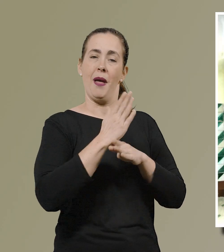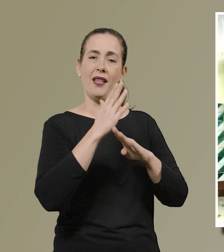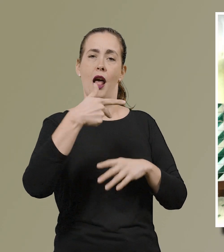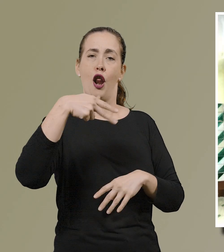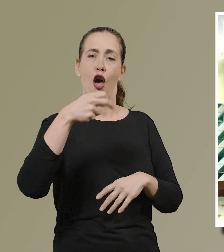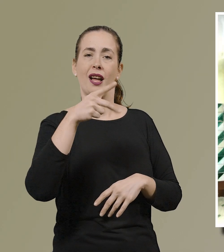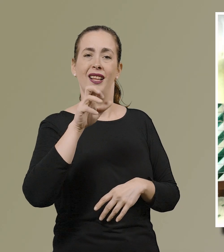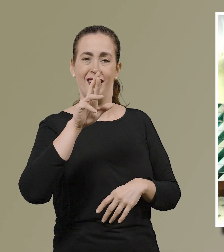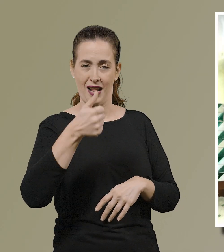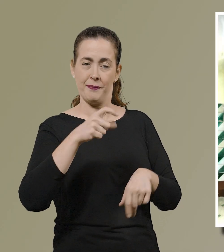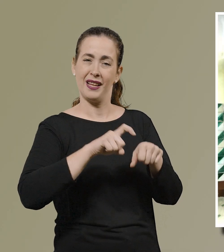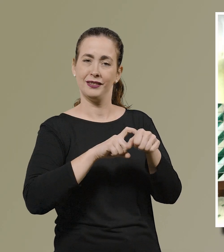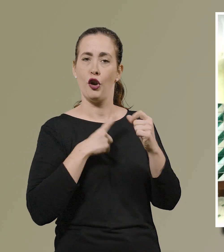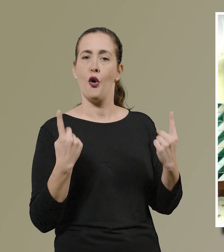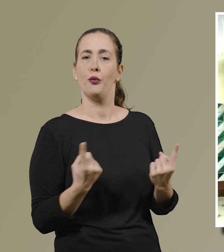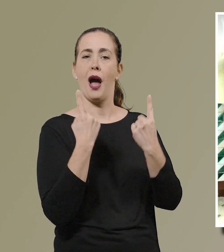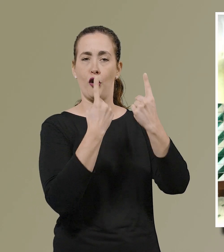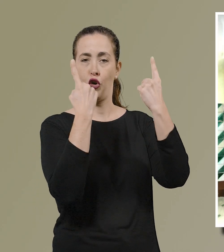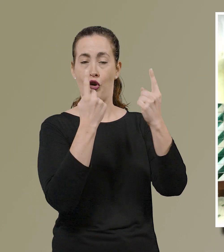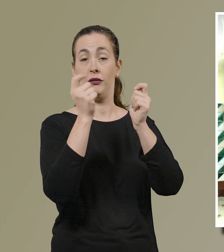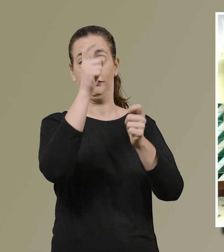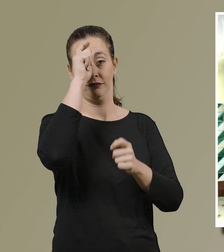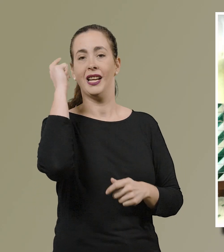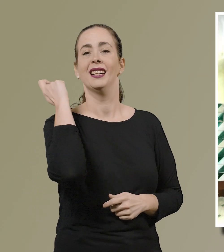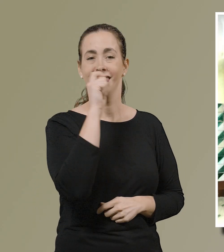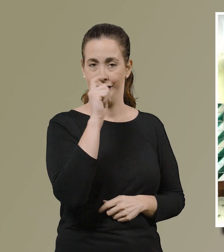dels anomenats “de Girona”, coronat amb una cornisa de motllura,